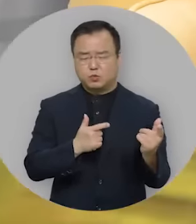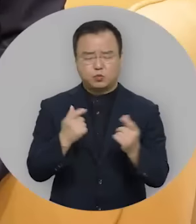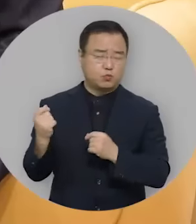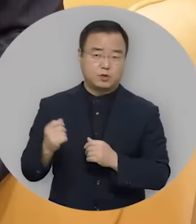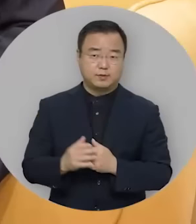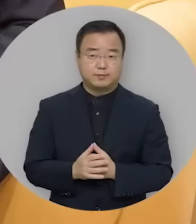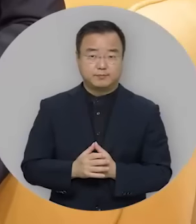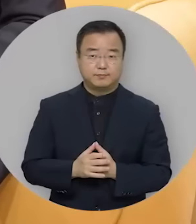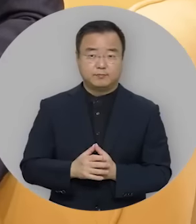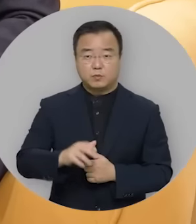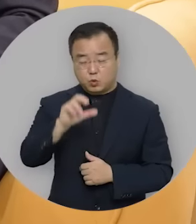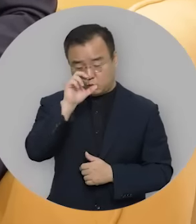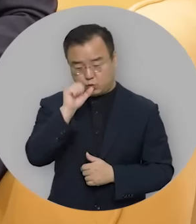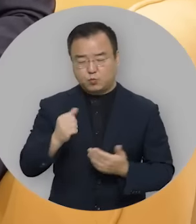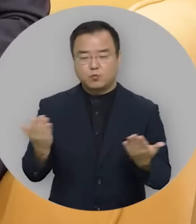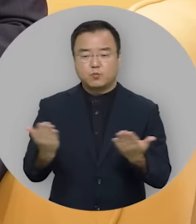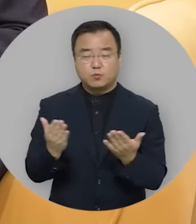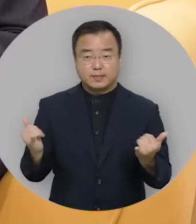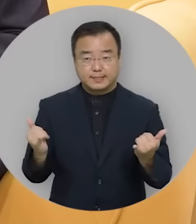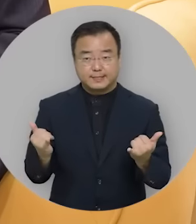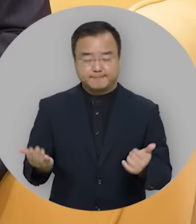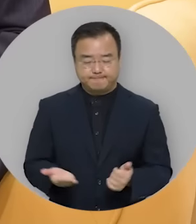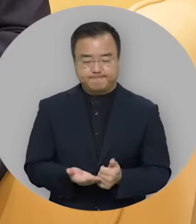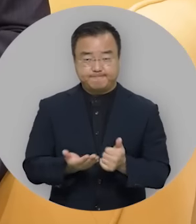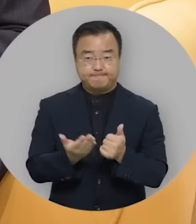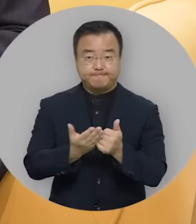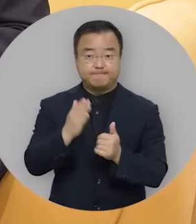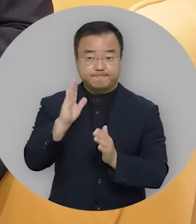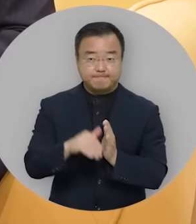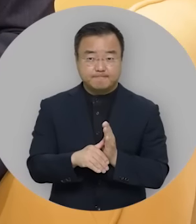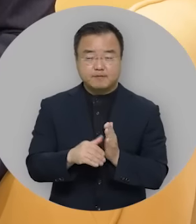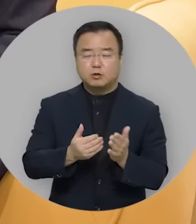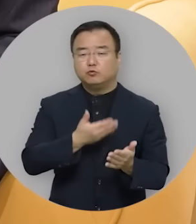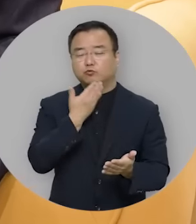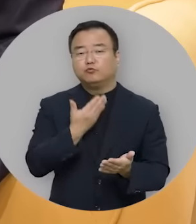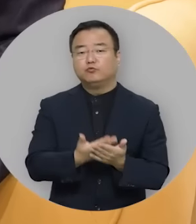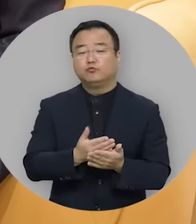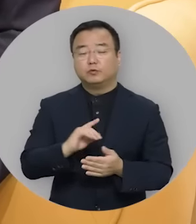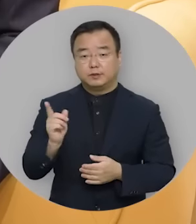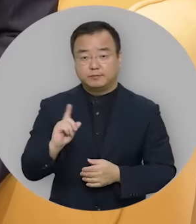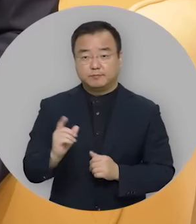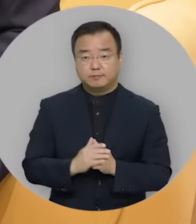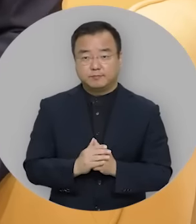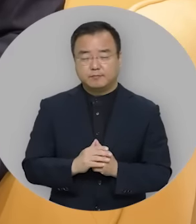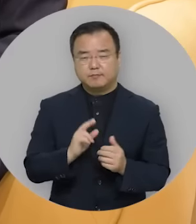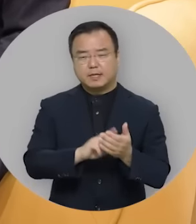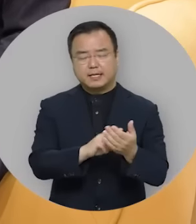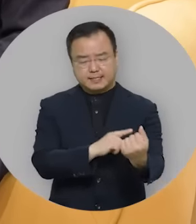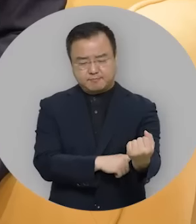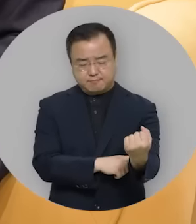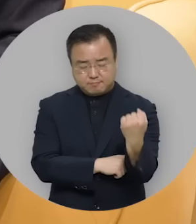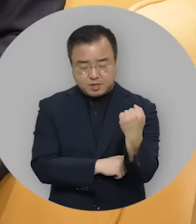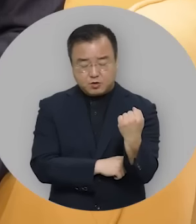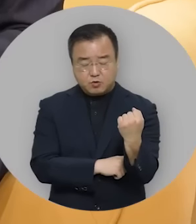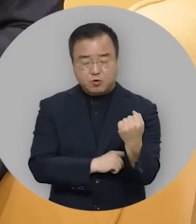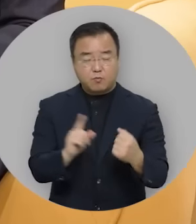근데 그렇게 좋은 직업인으로서 키워 나갈 때 정말 중요한 게 잠재력이 어떤 잠재력이 있고